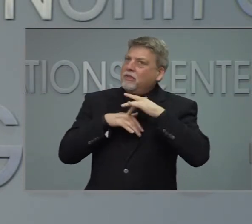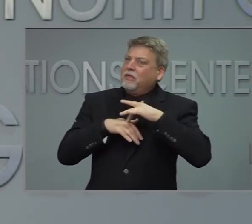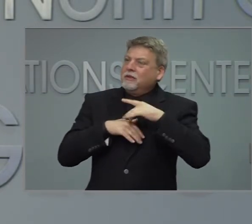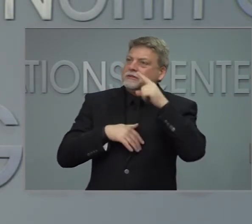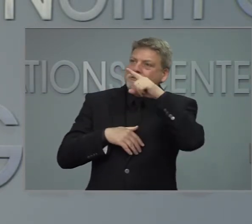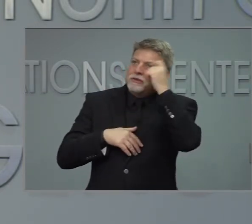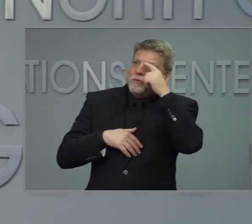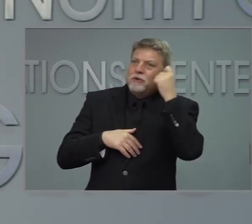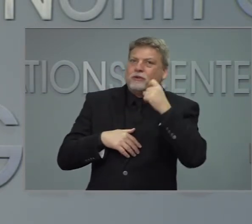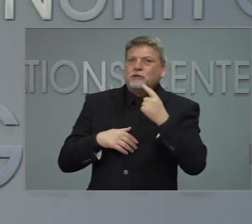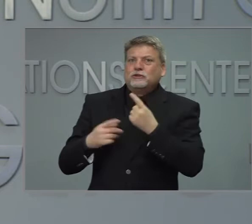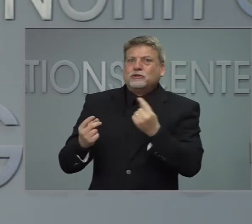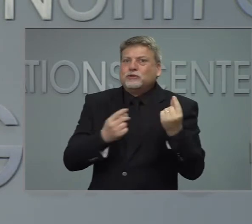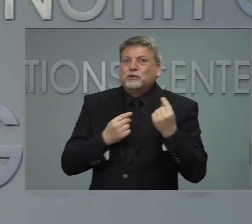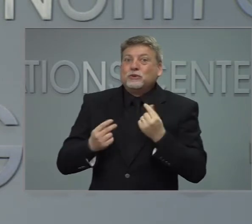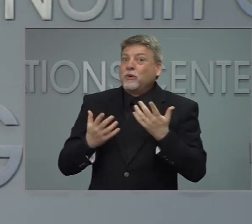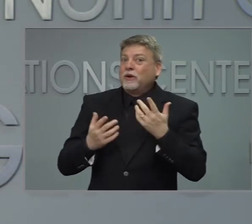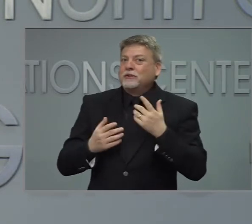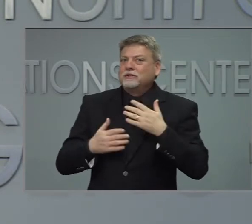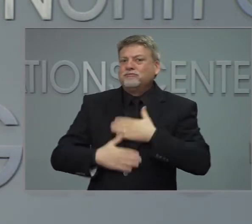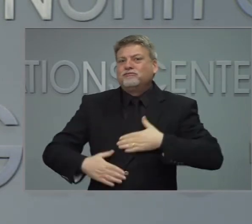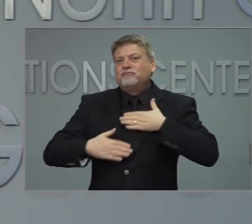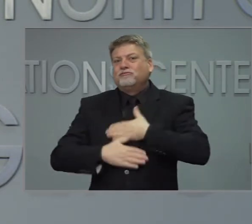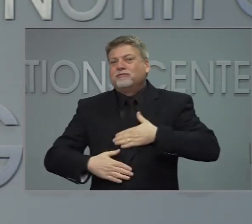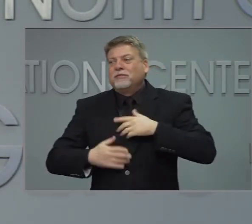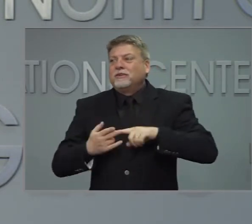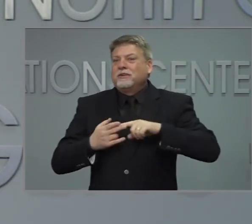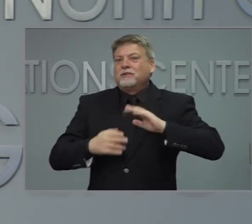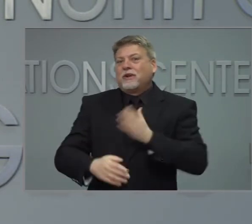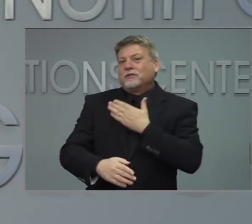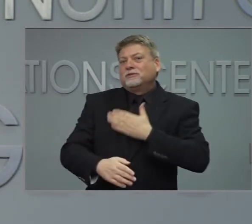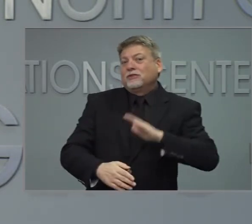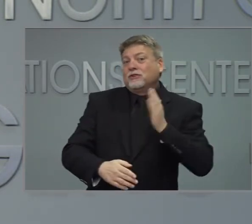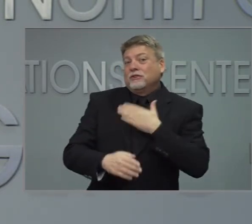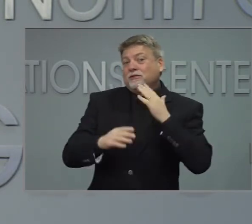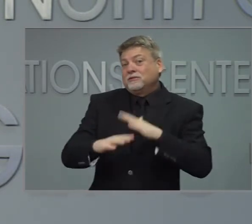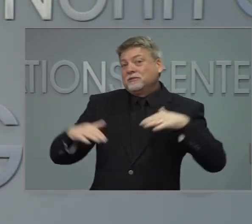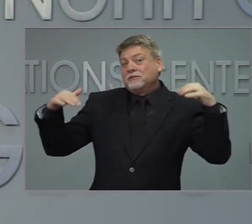Muchas personas están pensando del verano y conciertos al aire aire libre,